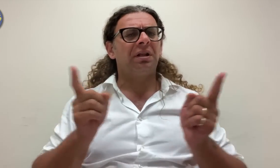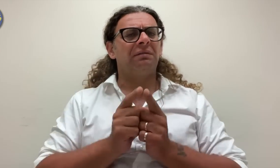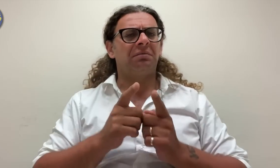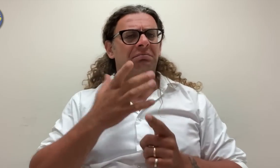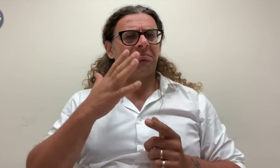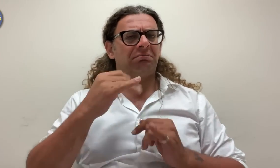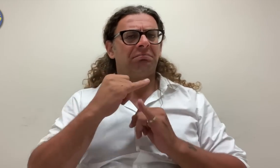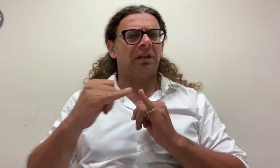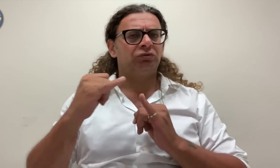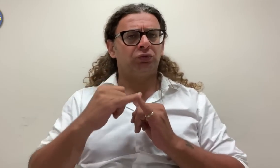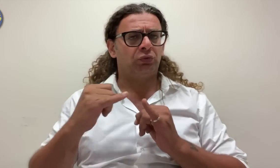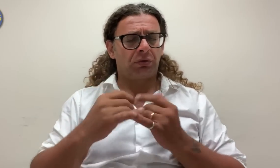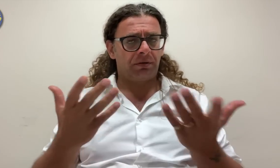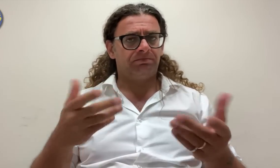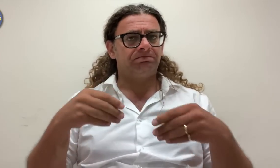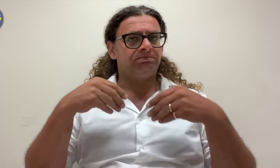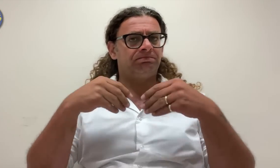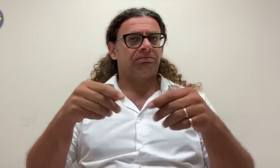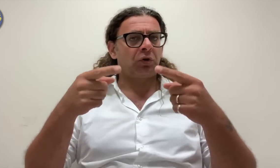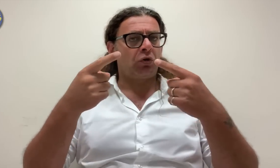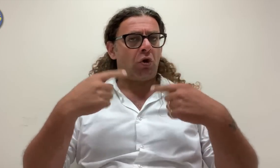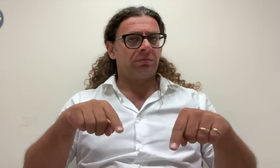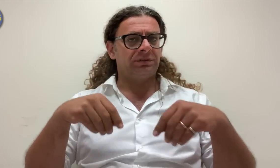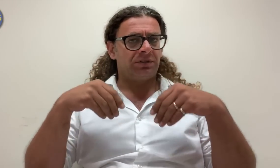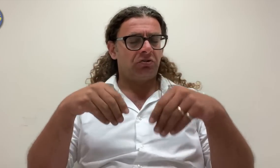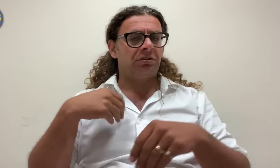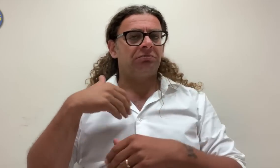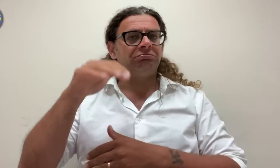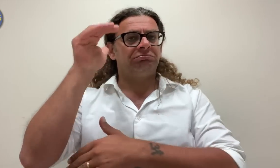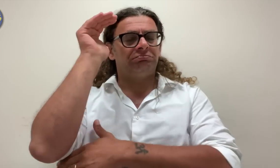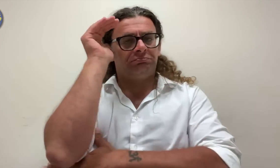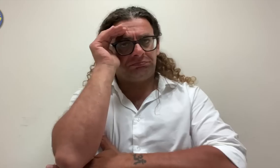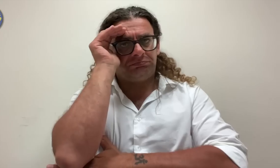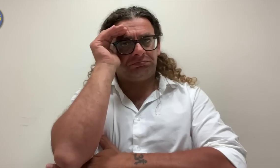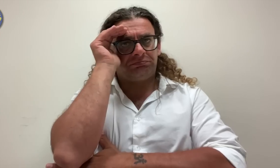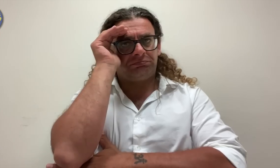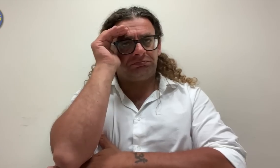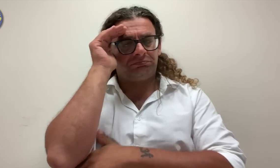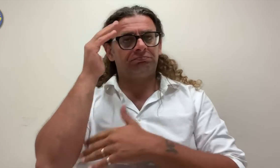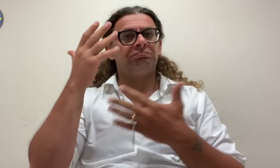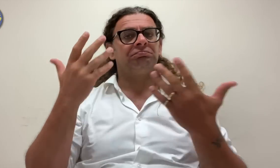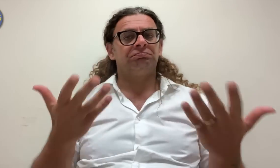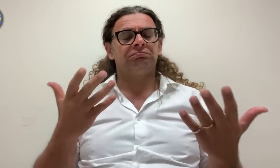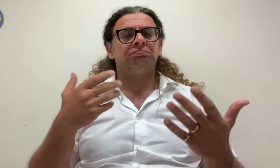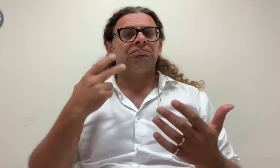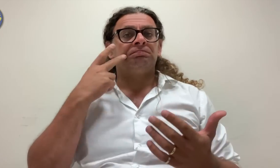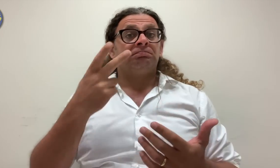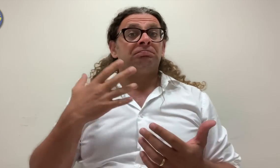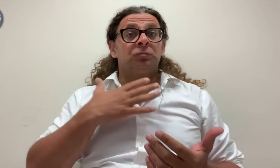ho avuto modo di partecipare in Commissione come uditore.